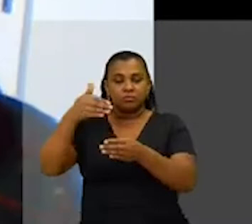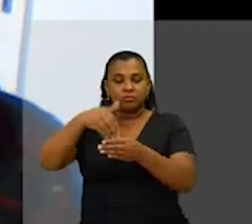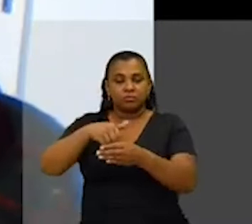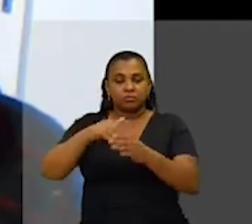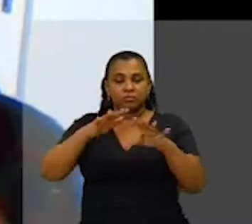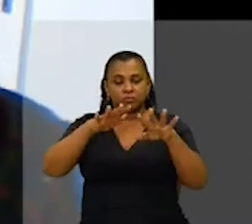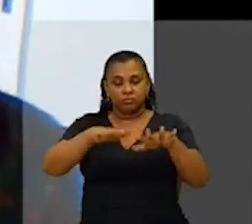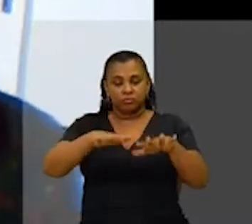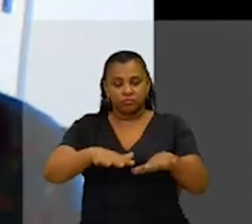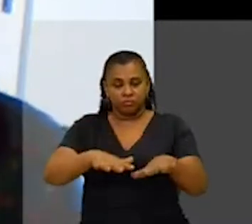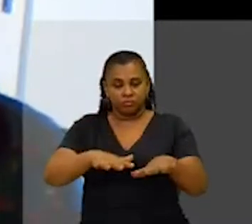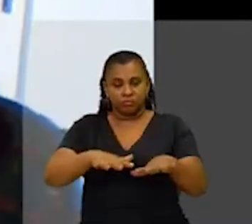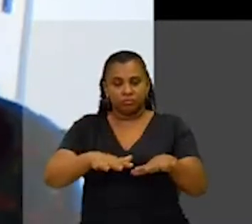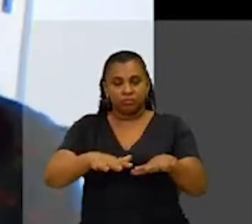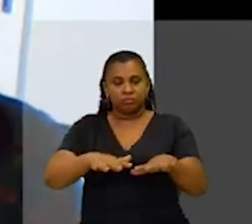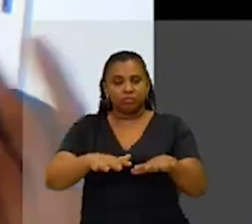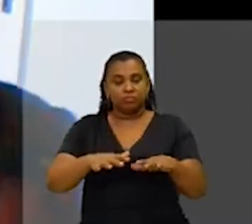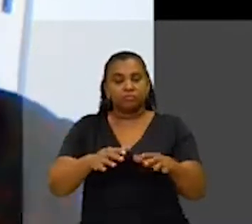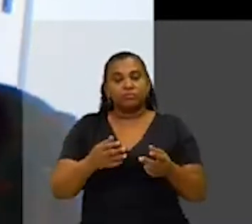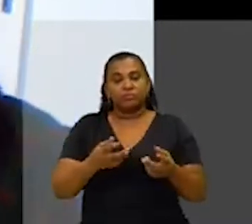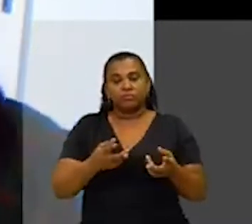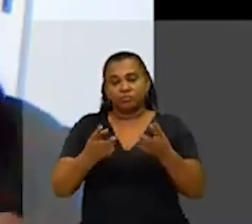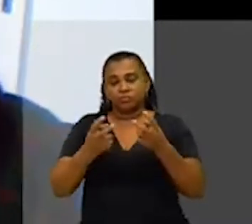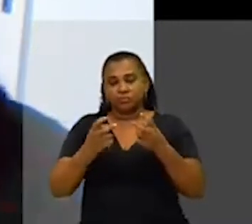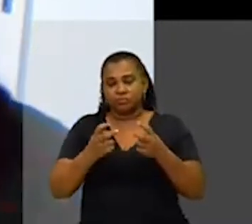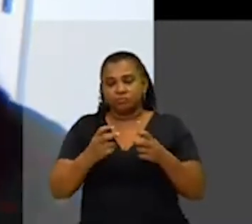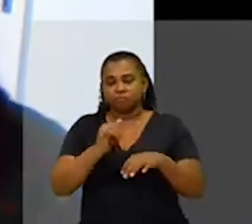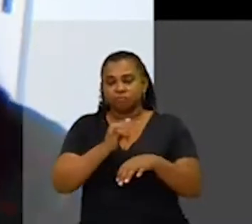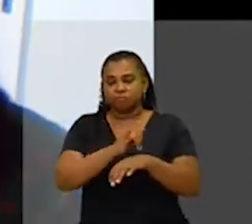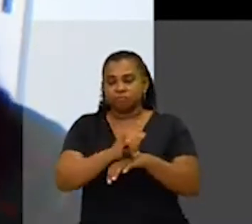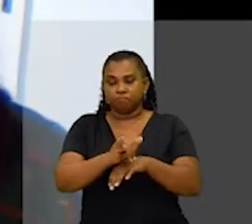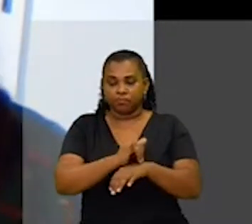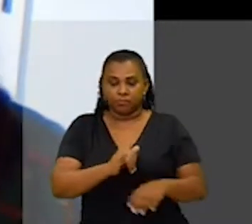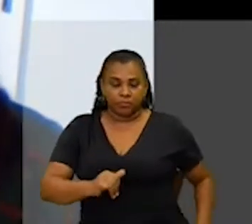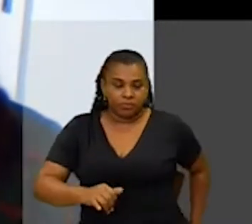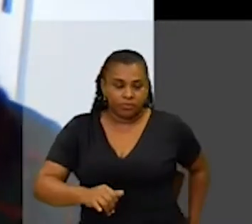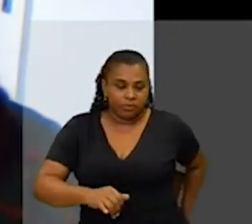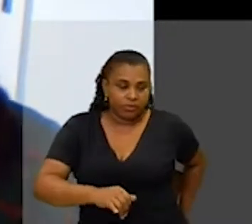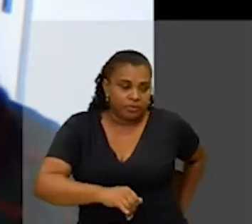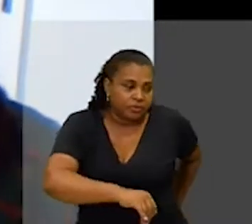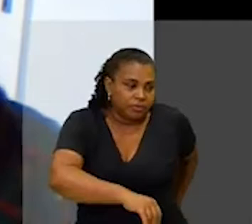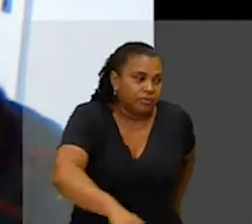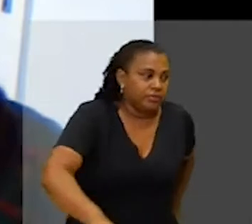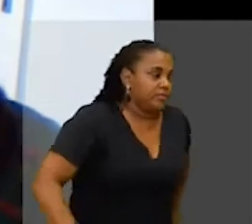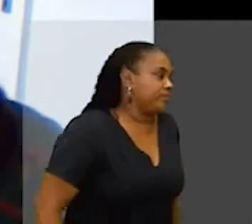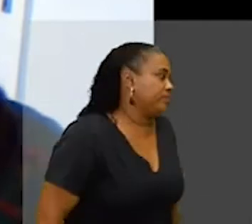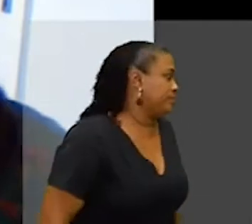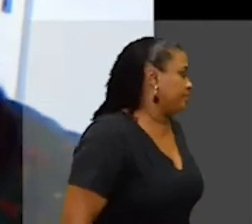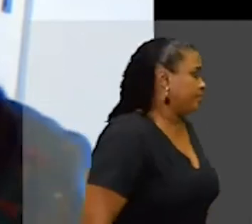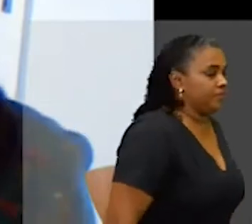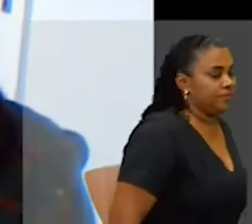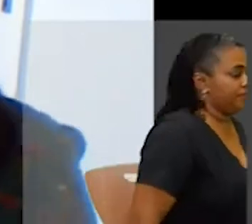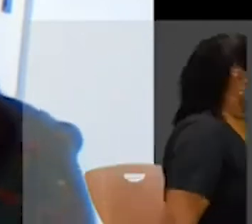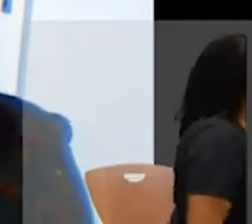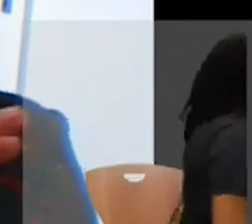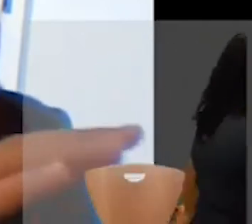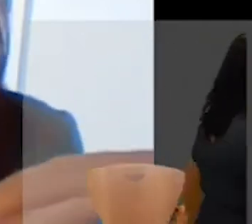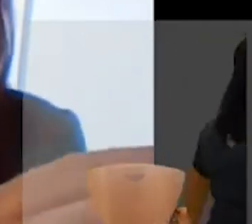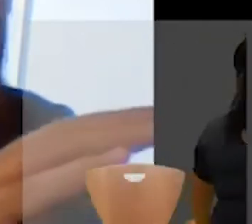novos formatos nessa promoção de candidaturas e da execução dos mandados também dá um gente